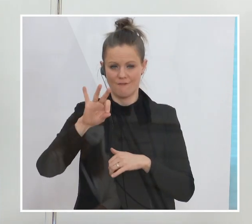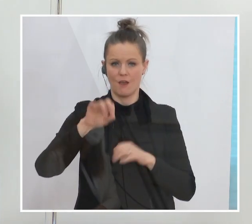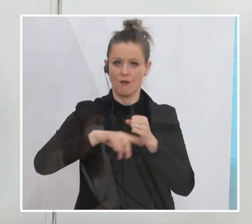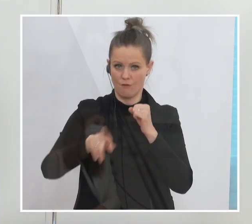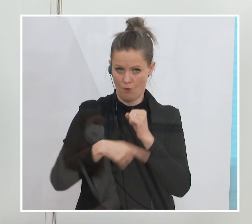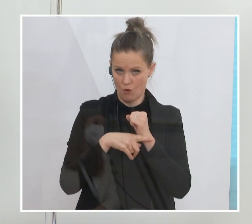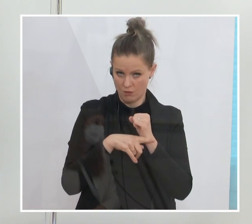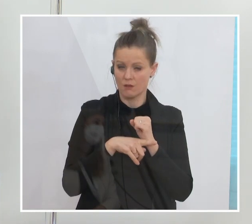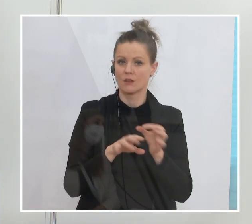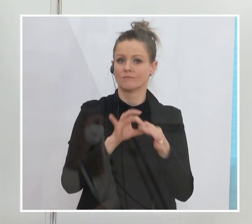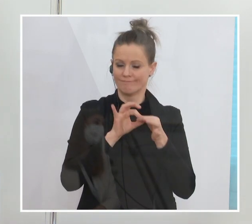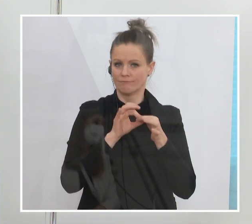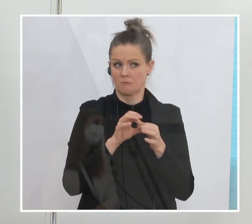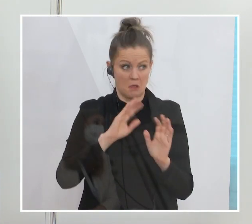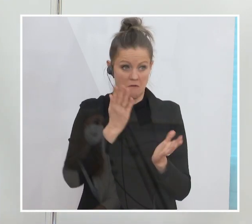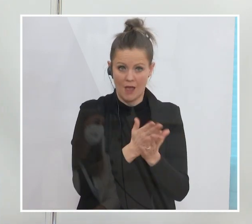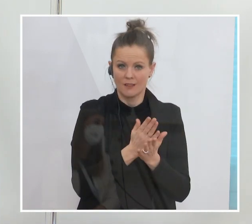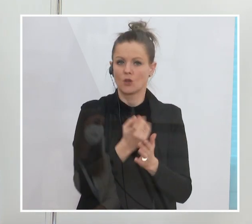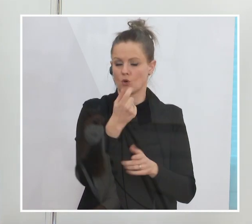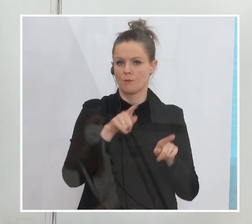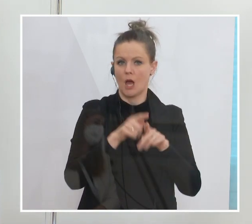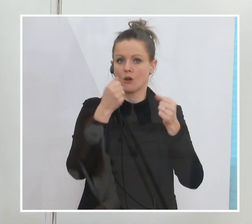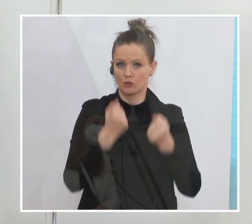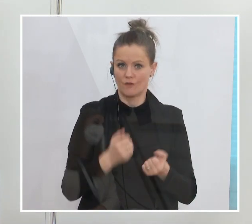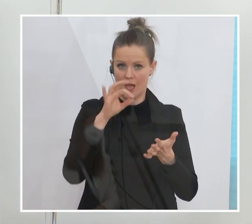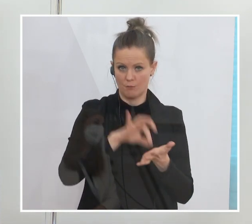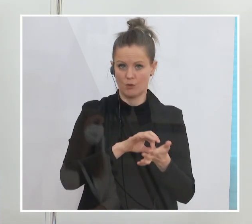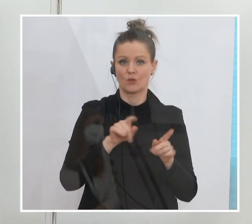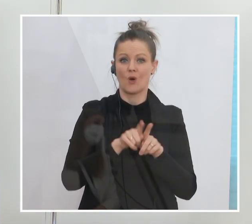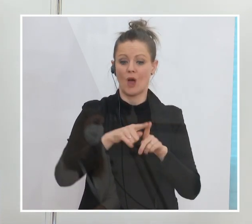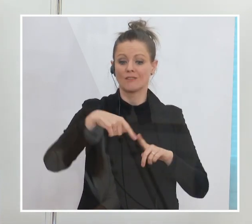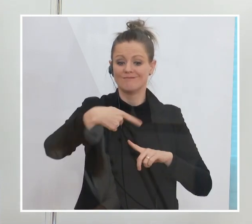auch da wird’s Schwerpunkte geben und wir werden auch ins Frühjahr hinein weitere